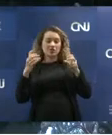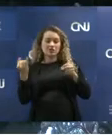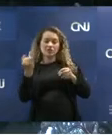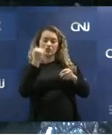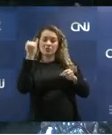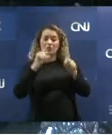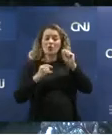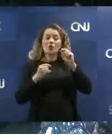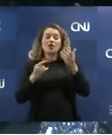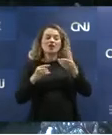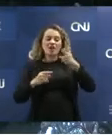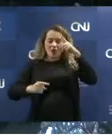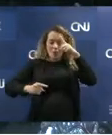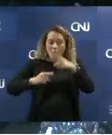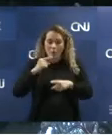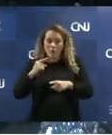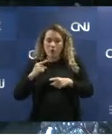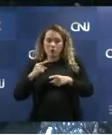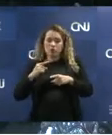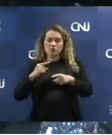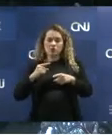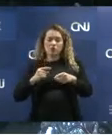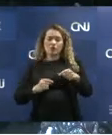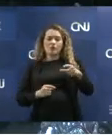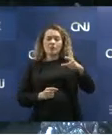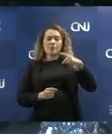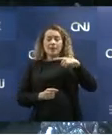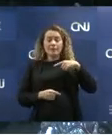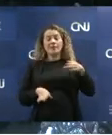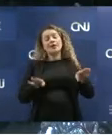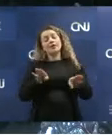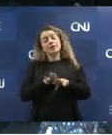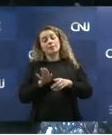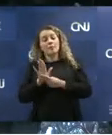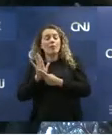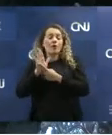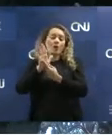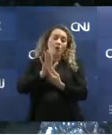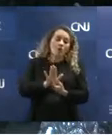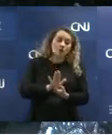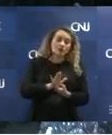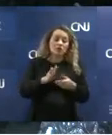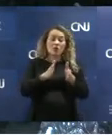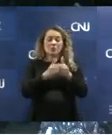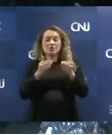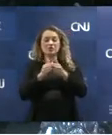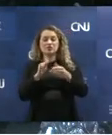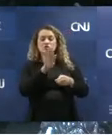Há uma questão aqui que se trata também como pedido de tutela de urgência, que pode anteceder a esses grandes eventos